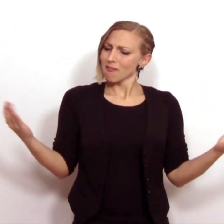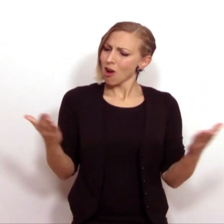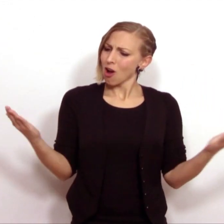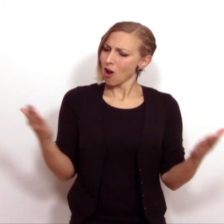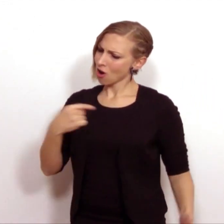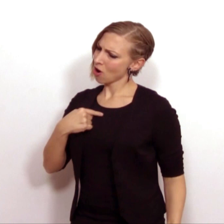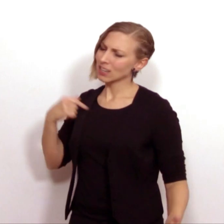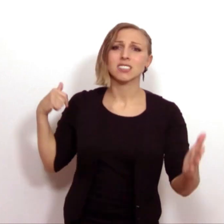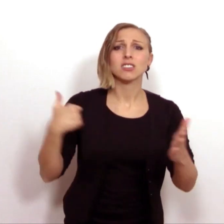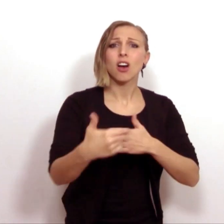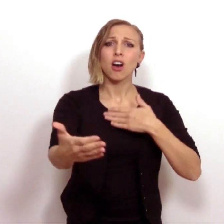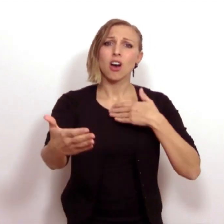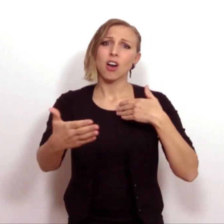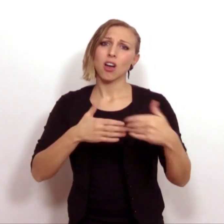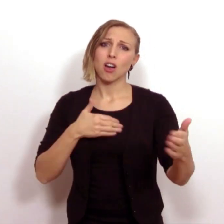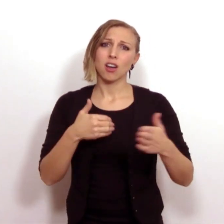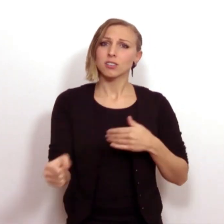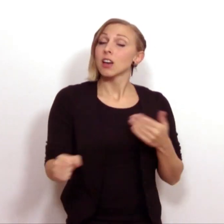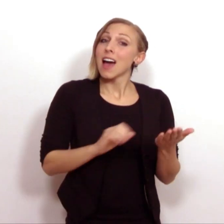Ja, vad jag än gör!